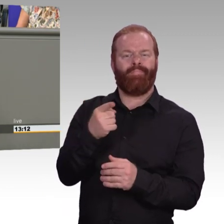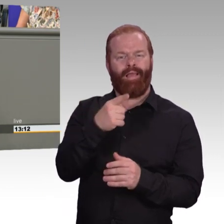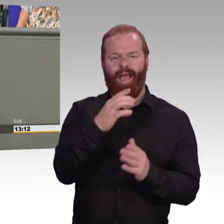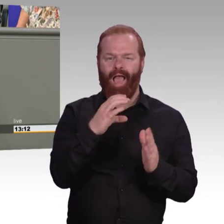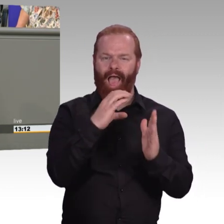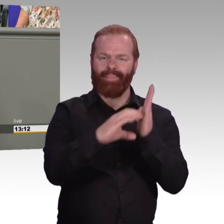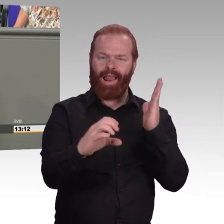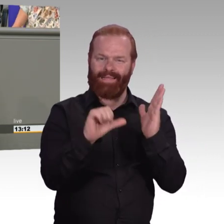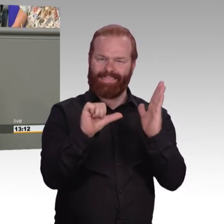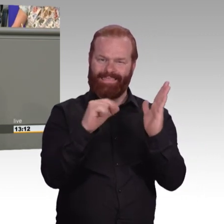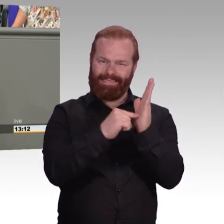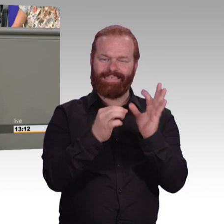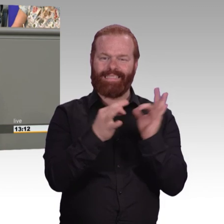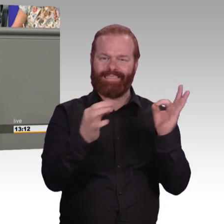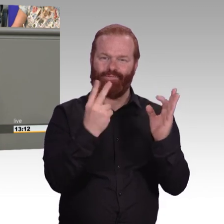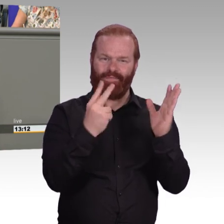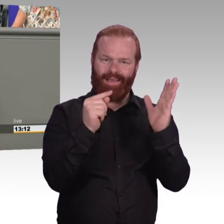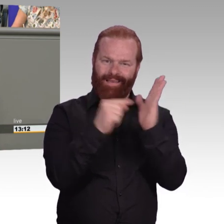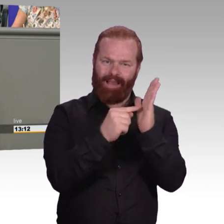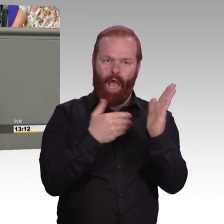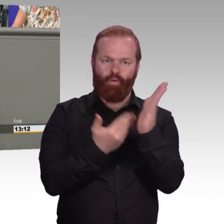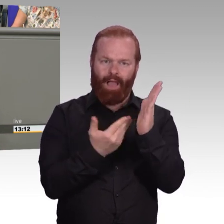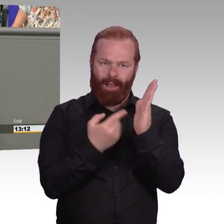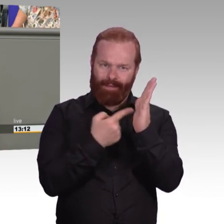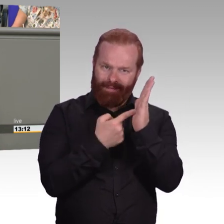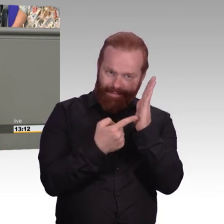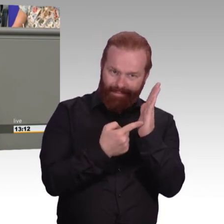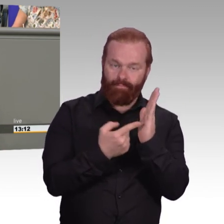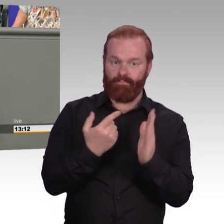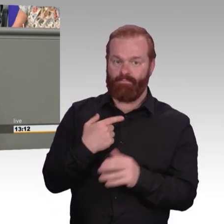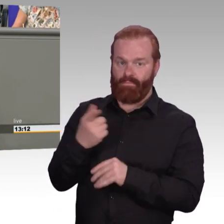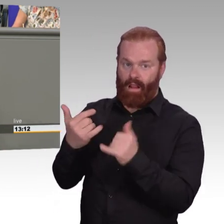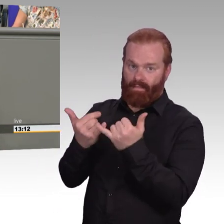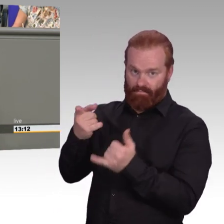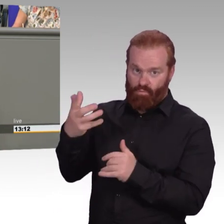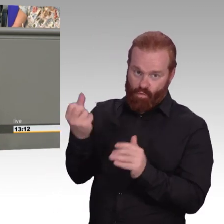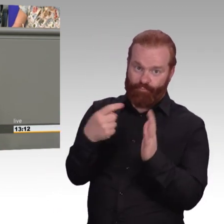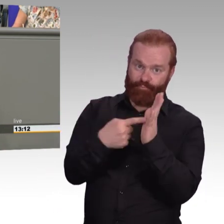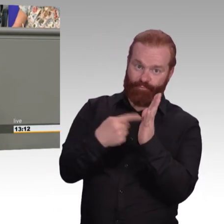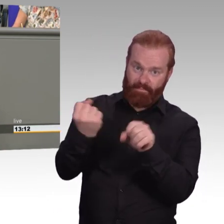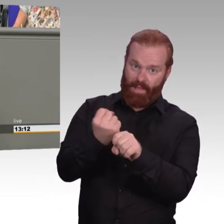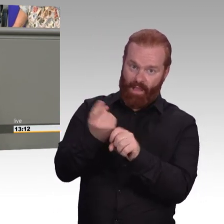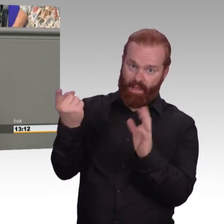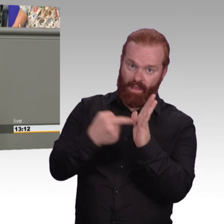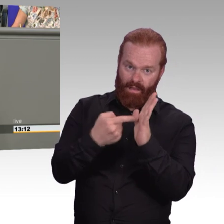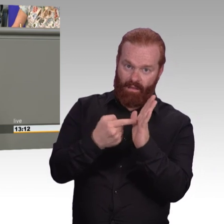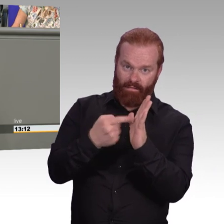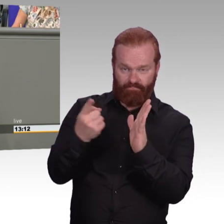Darüber zu entscheiden, was dem Wohl der Kinder entspricht, ist zuallererst die Aufgabe der Eltern.